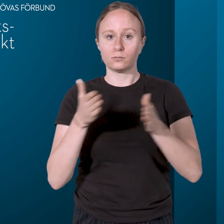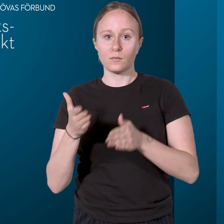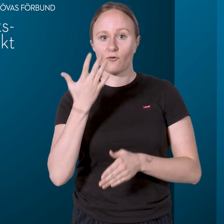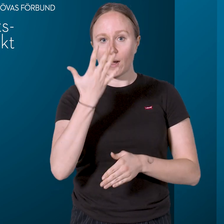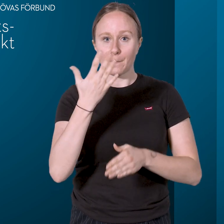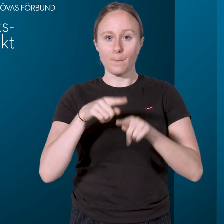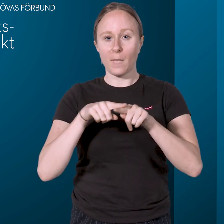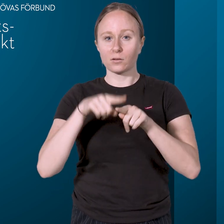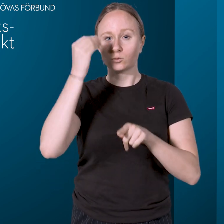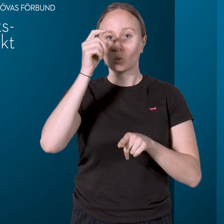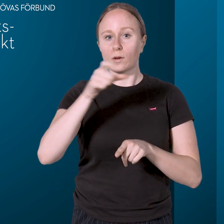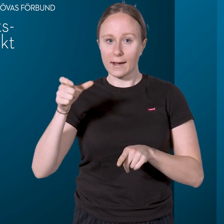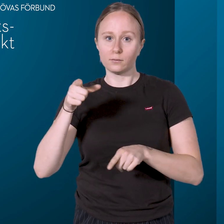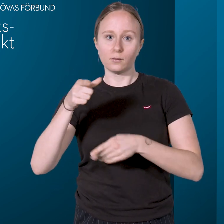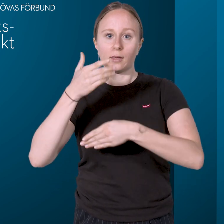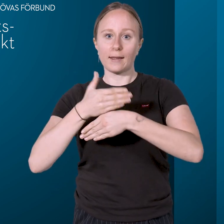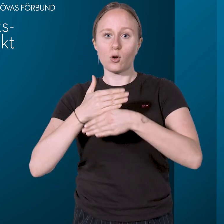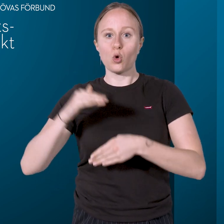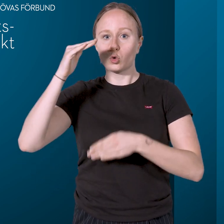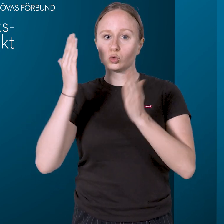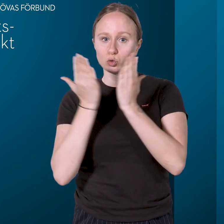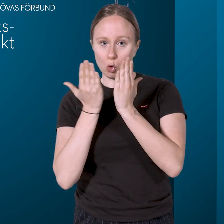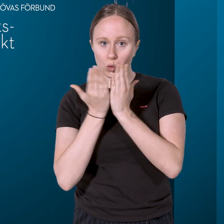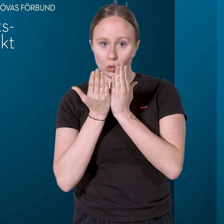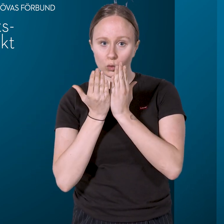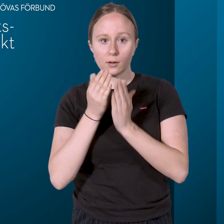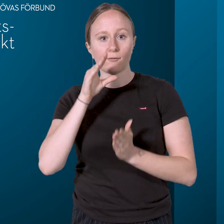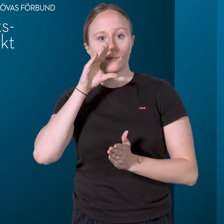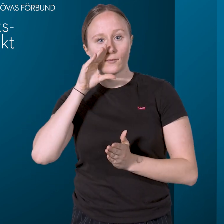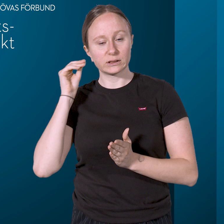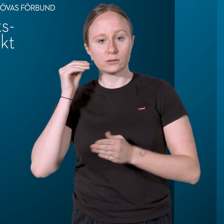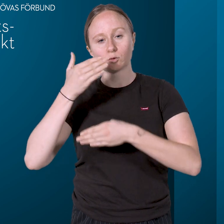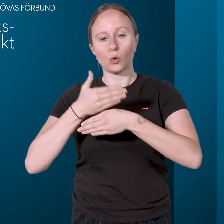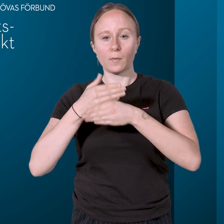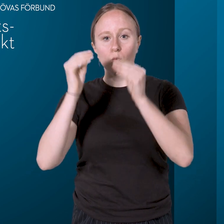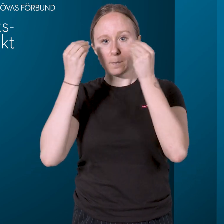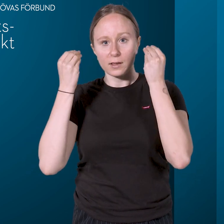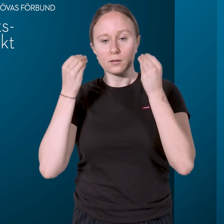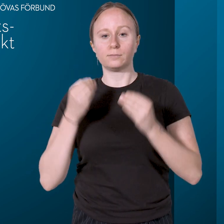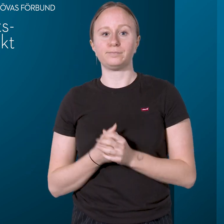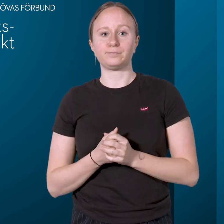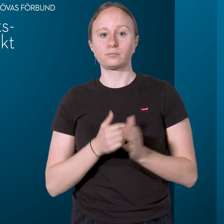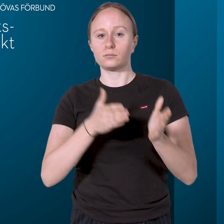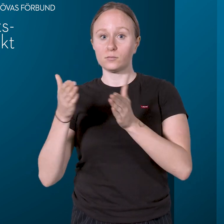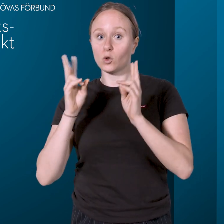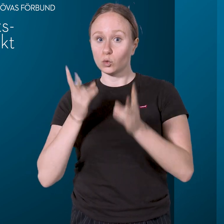och fem magisterstuderande från Teaterhögskolans - svenskspråkiga skådespelarutbildning och därtill -